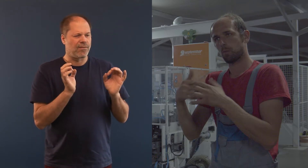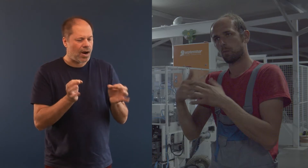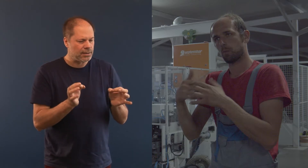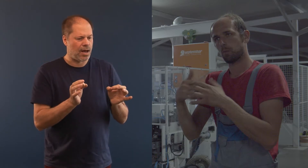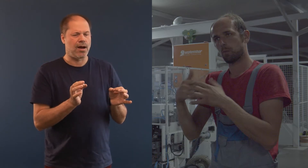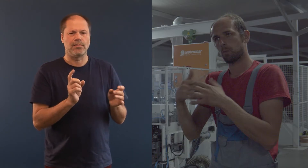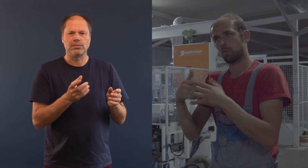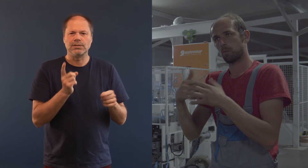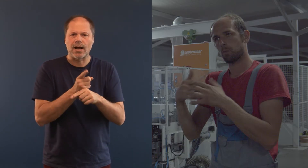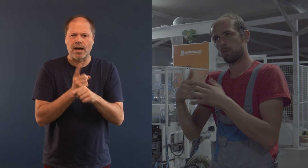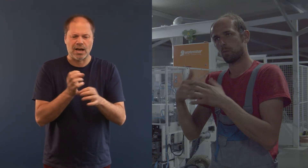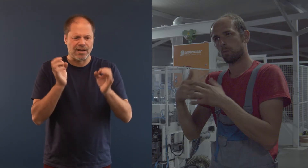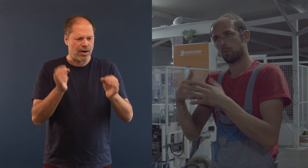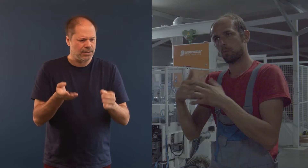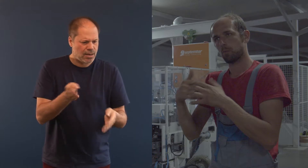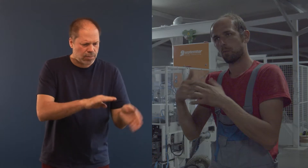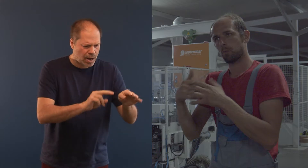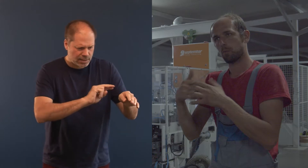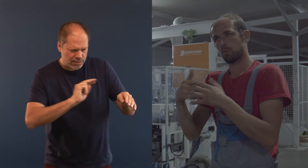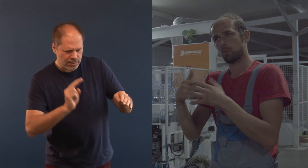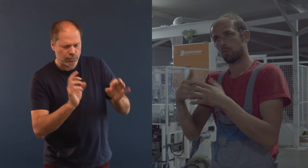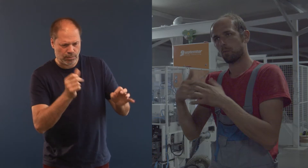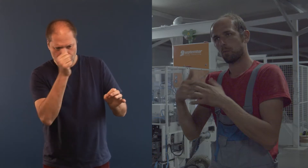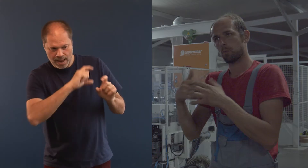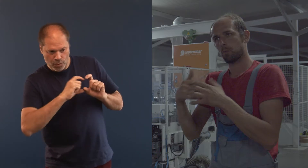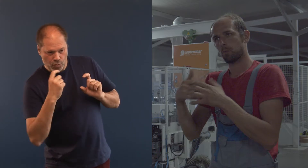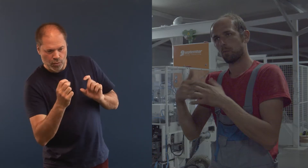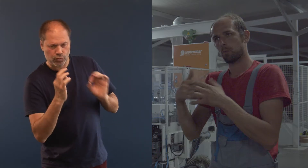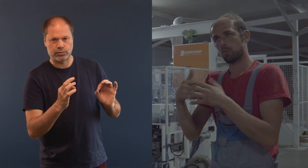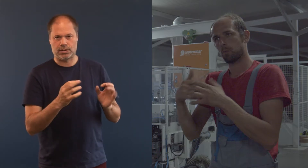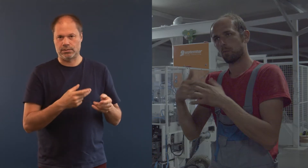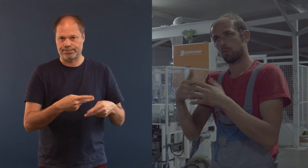Zakázka musí mít kvalitní balení, aby dělala firmě dobré jméno.